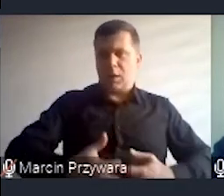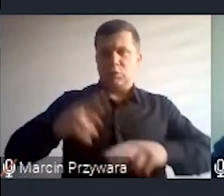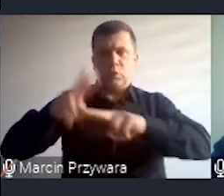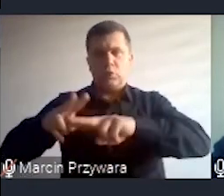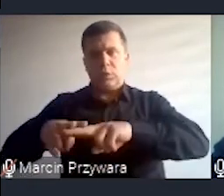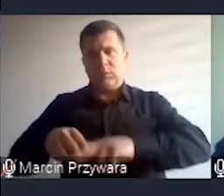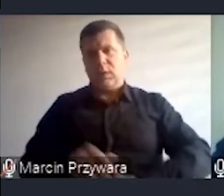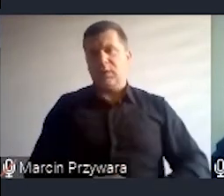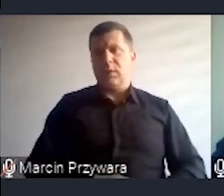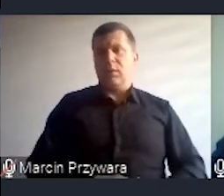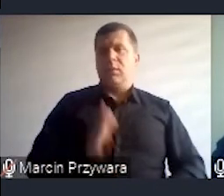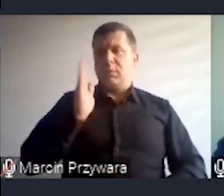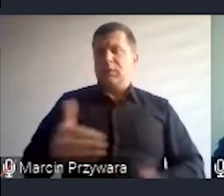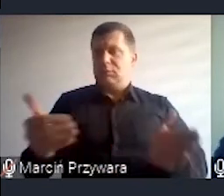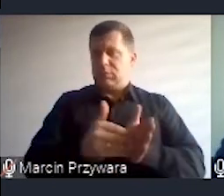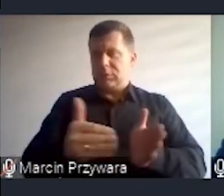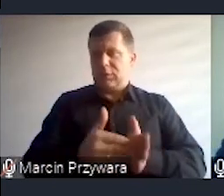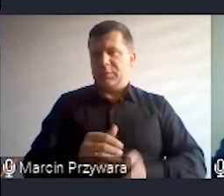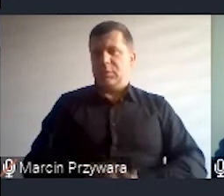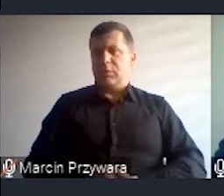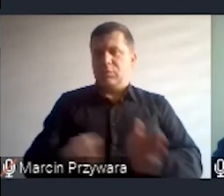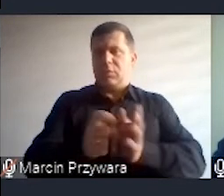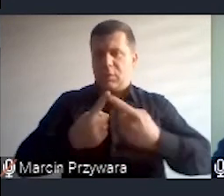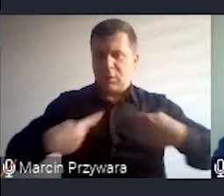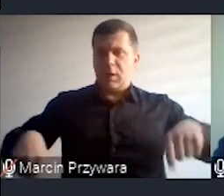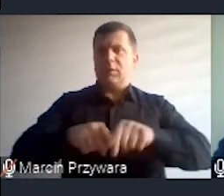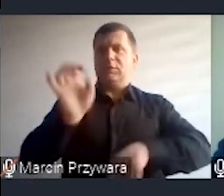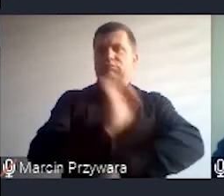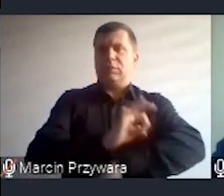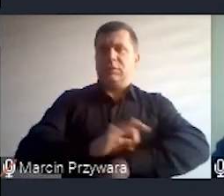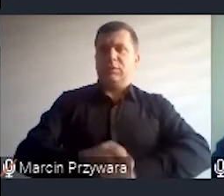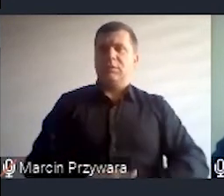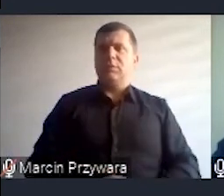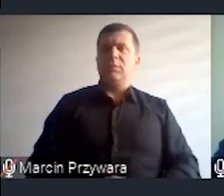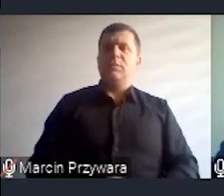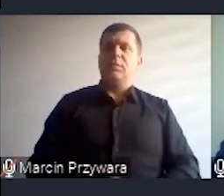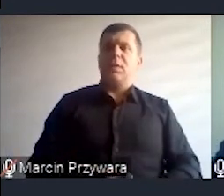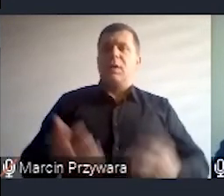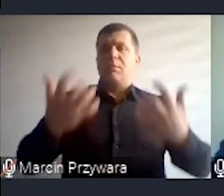które będą służyć realizacji projektu – maszyny czy urządzenia,